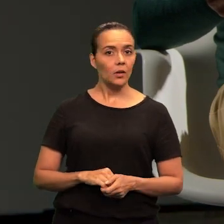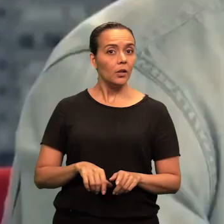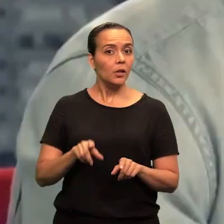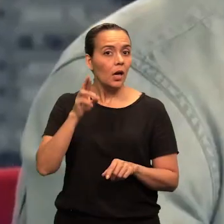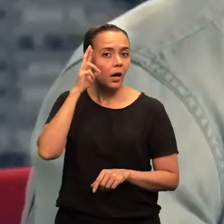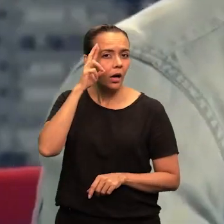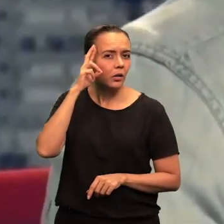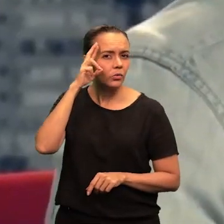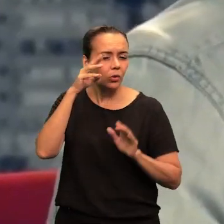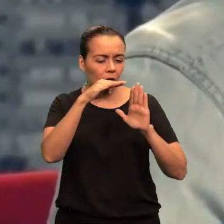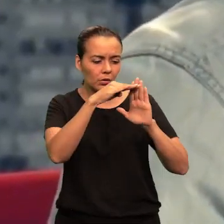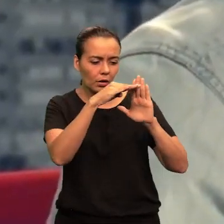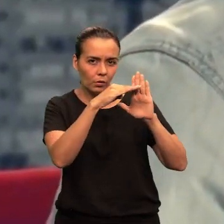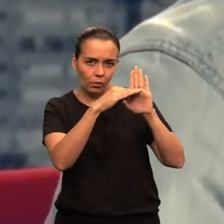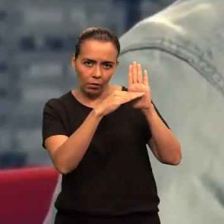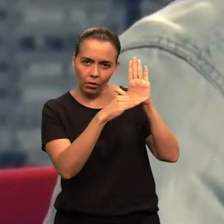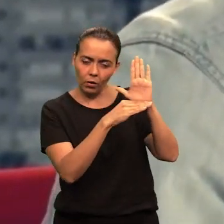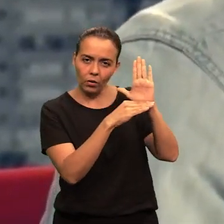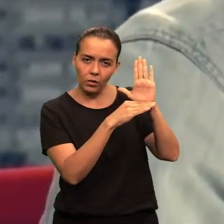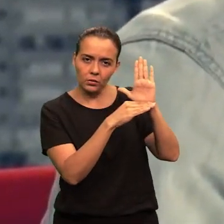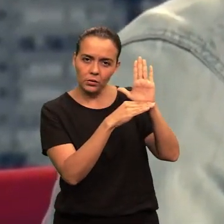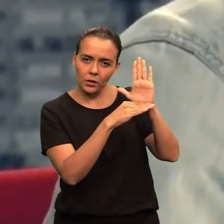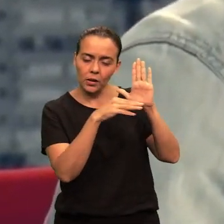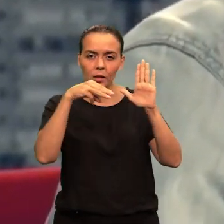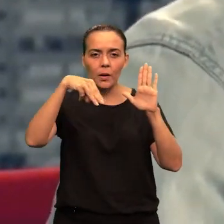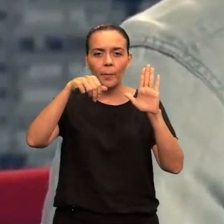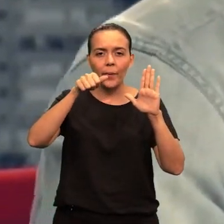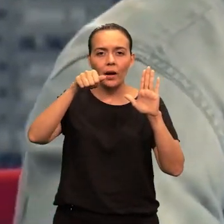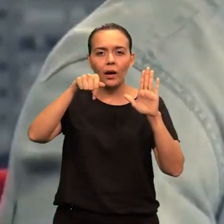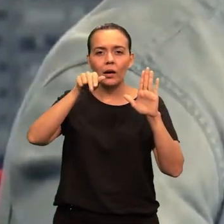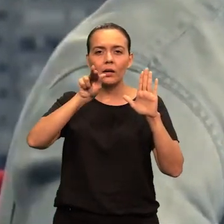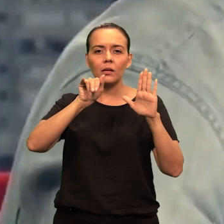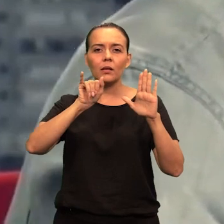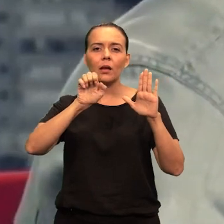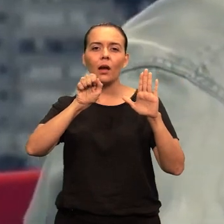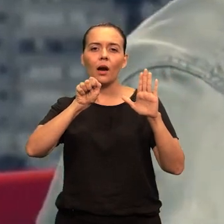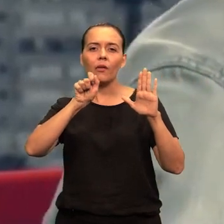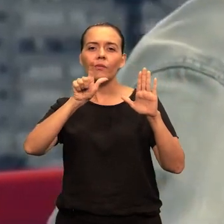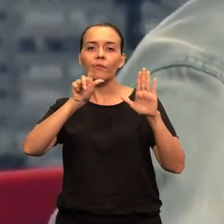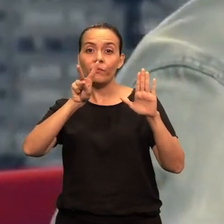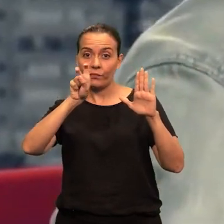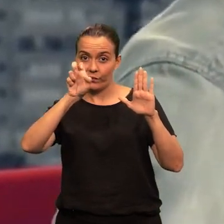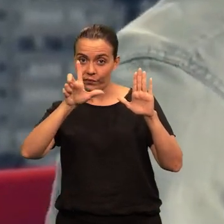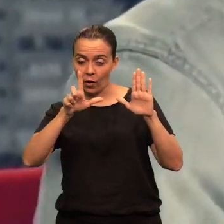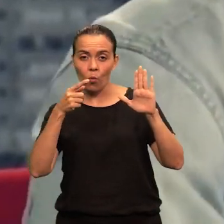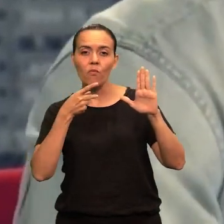E a ordem racional das coisas, o que Maquiavel instaura de mais desestabilizador, é que